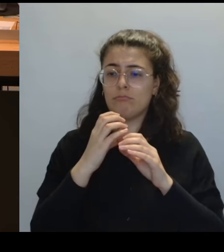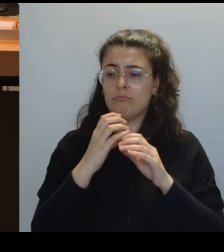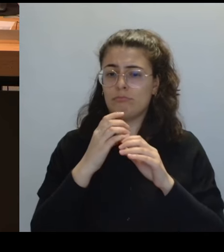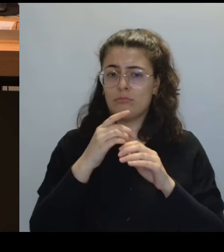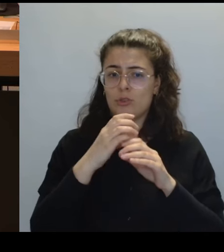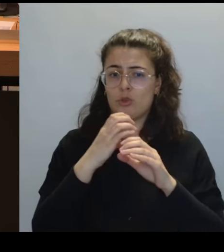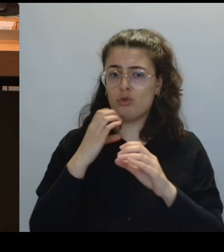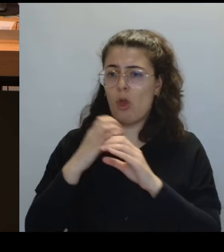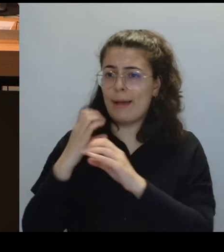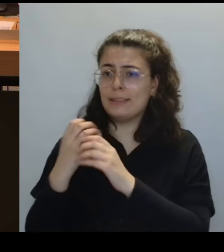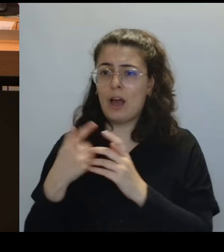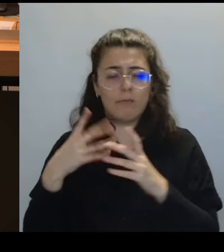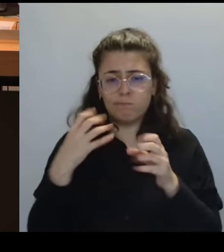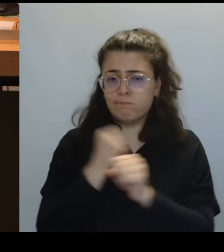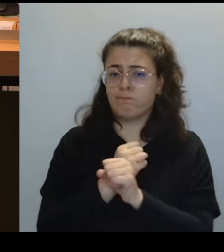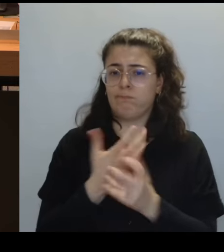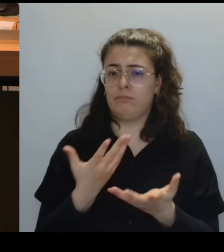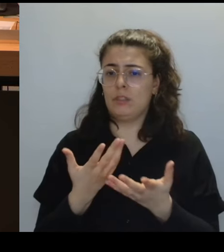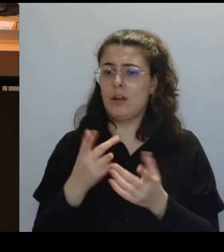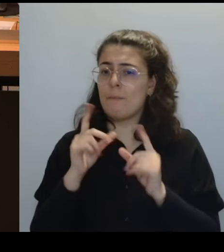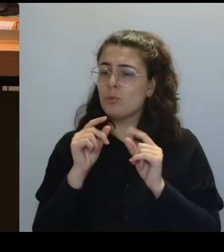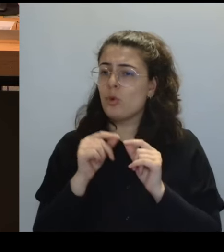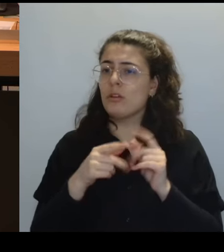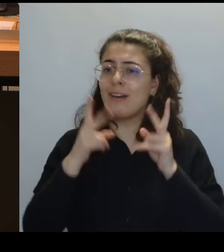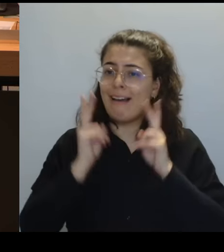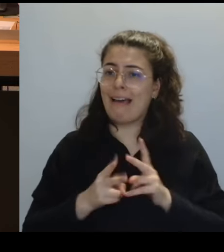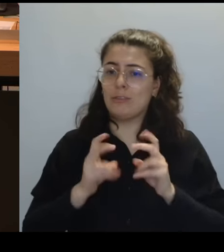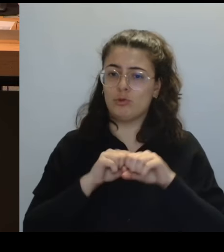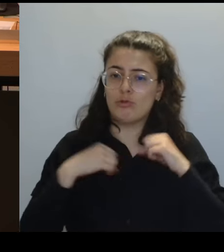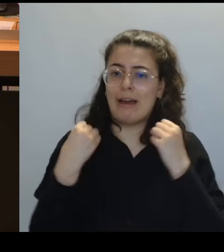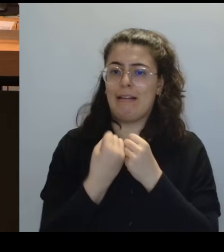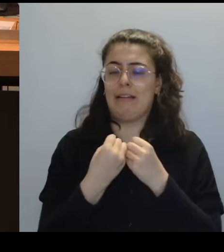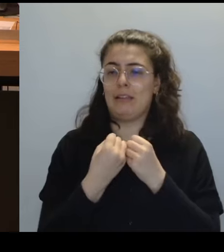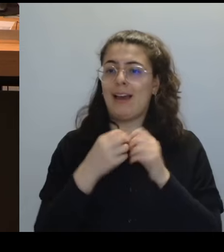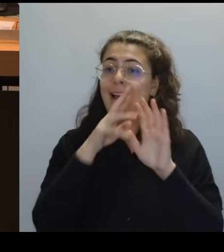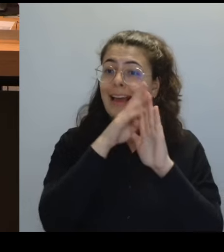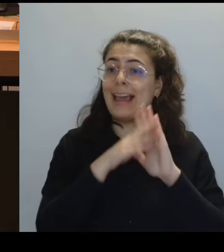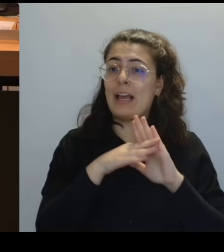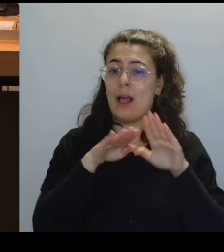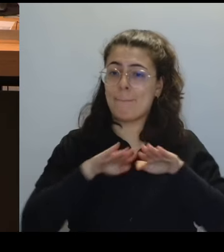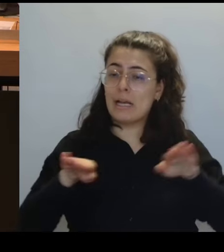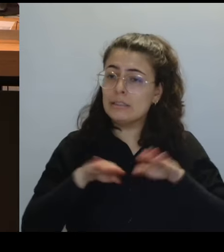Migrationspolitik führt zu Ergebnissen. Und das ist der Weg der Vernunft. Vielen Dank.